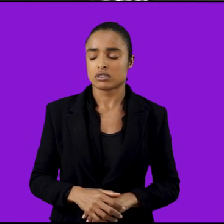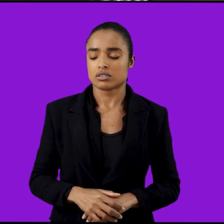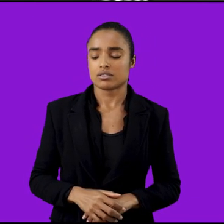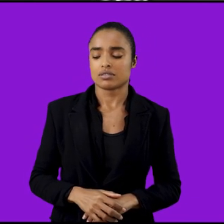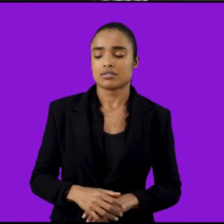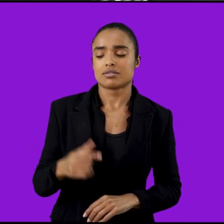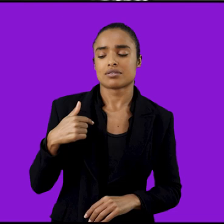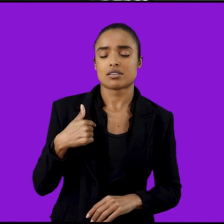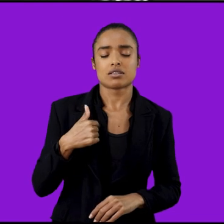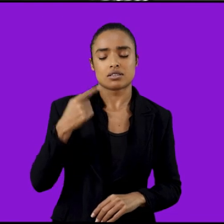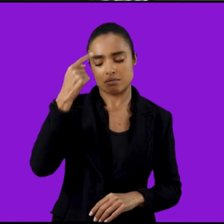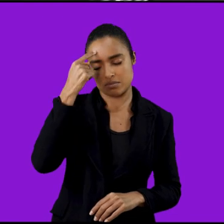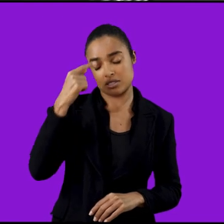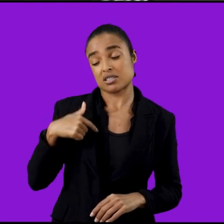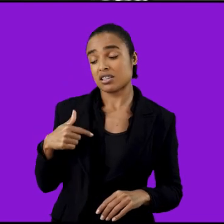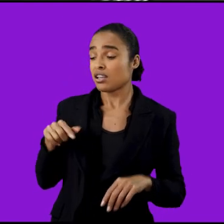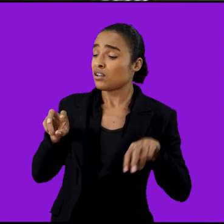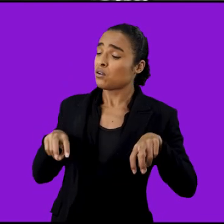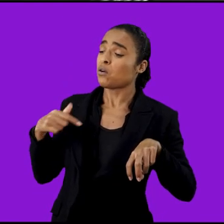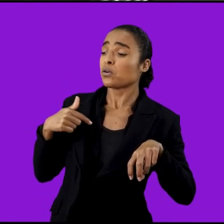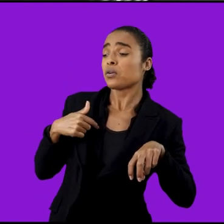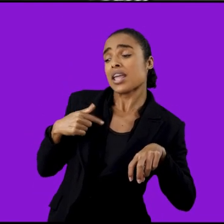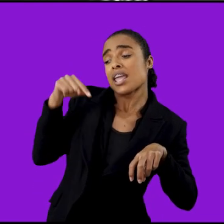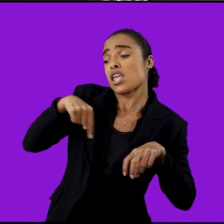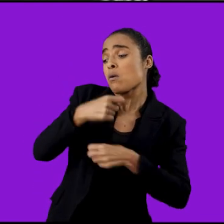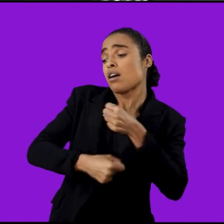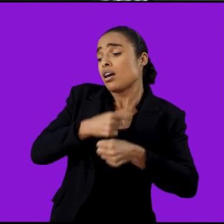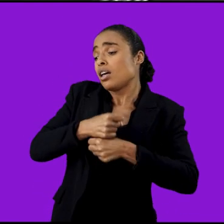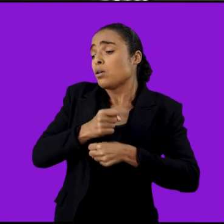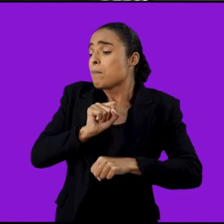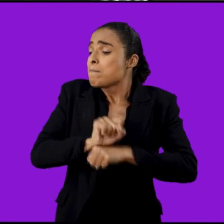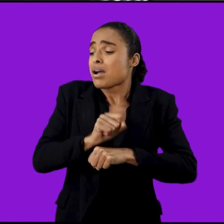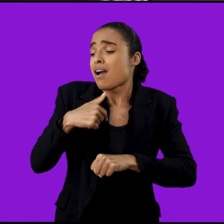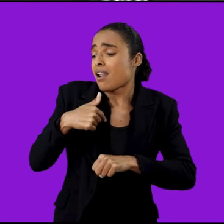pra quem a gente era, saca? Aí eu meti o louco. Aí eu falei para ele assim: “Cara,